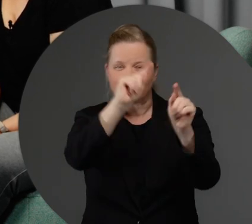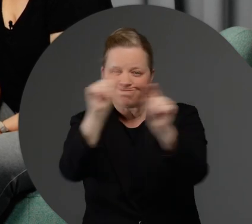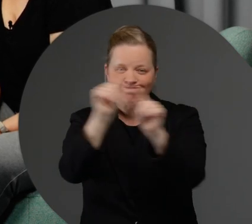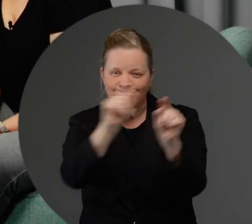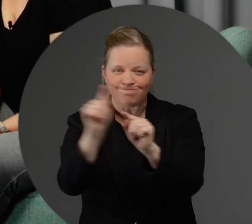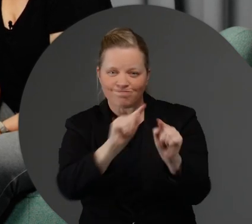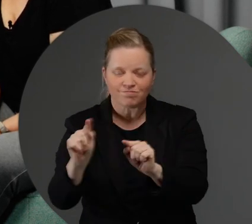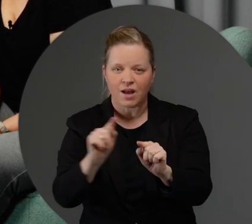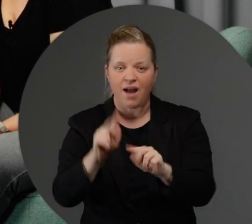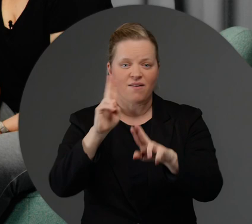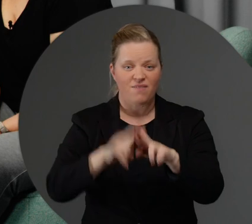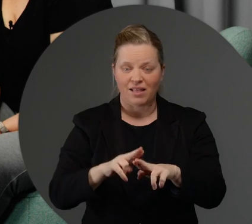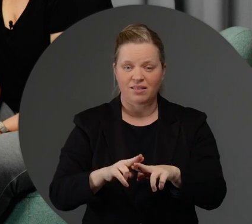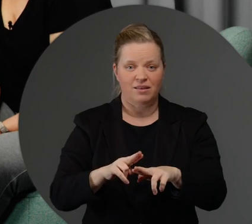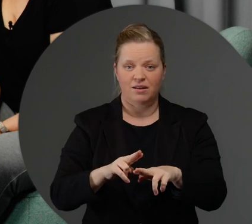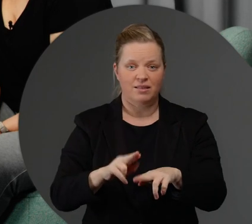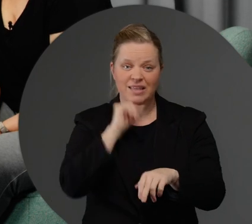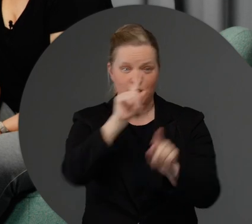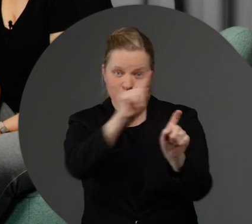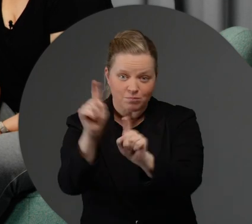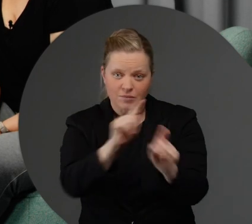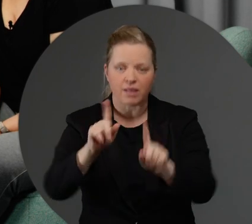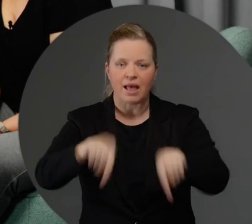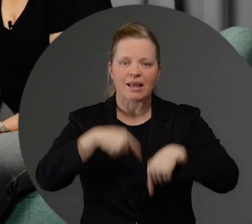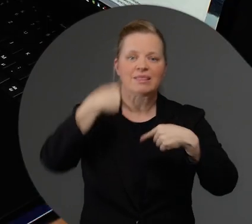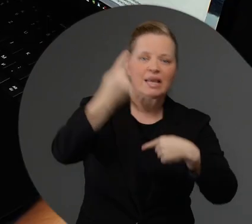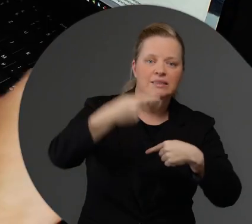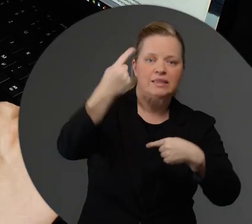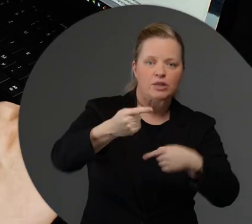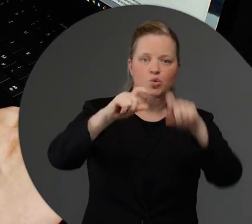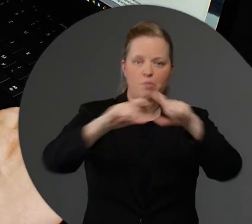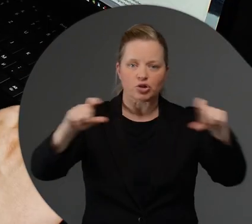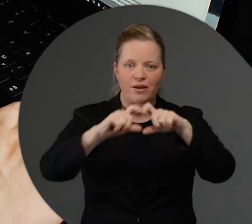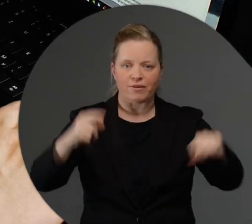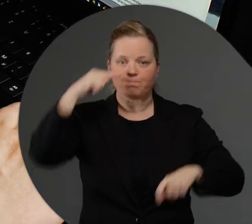sonst versäumt man die nächsten Über-Überschrift, also wo dann zum Beispiel steht: